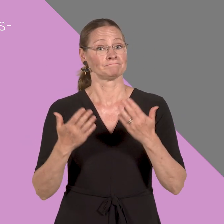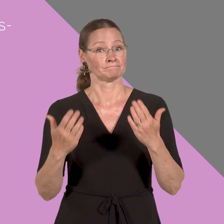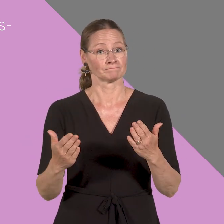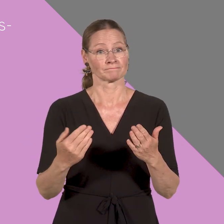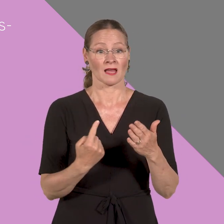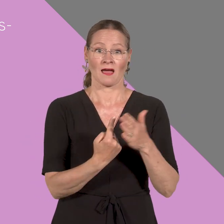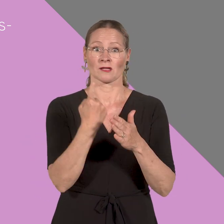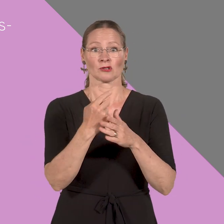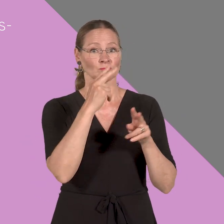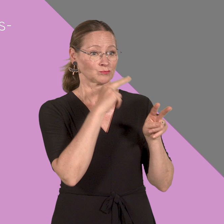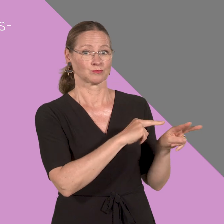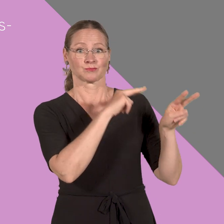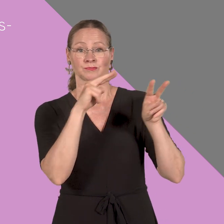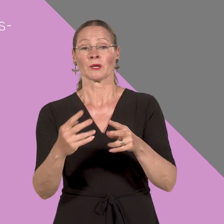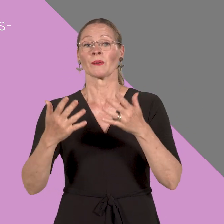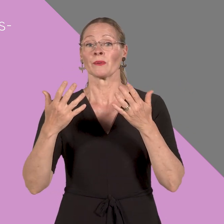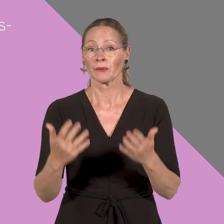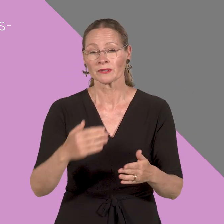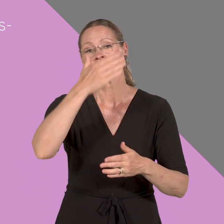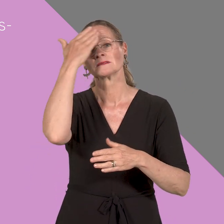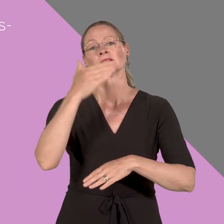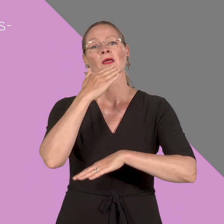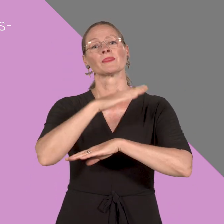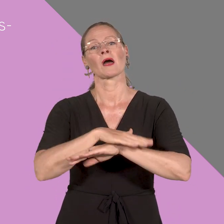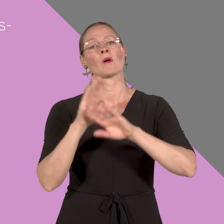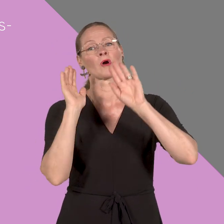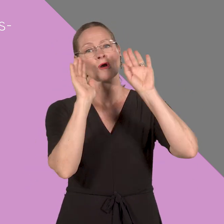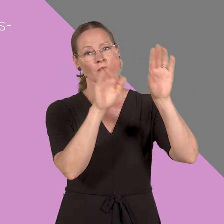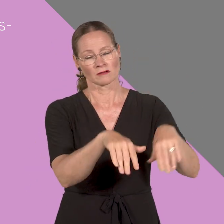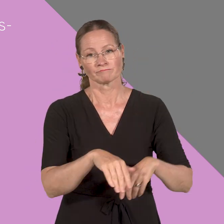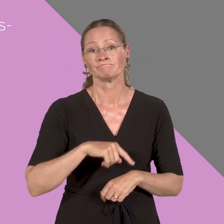Ajankohtaiskatsaukset jäävät nyt kesätauolle.